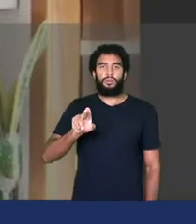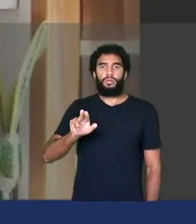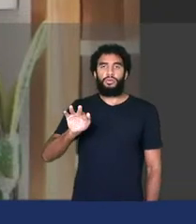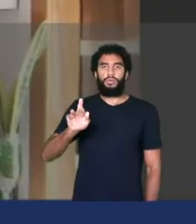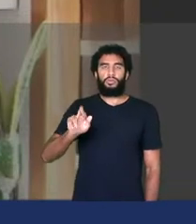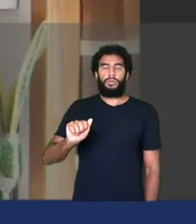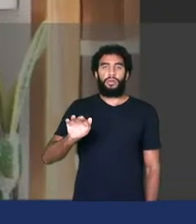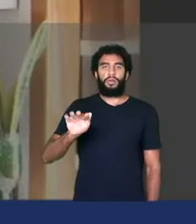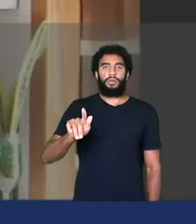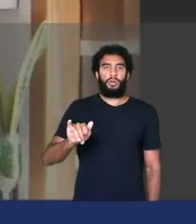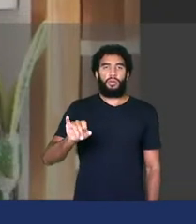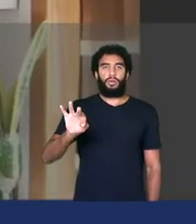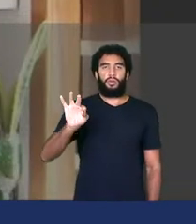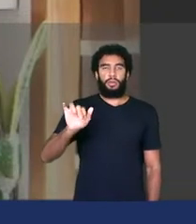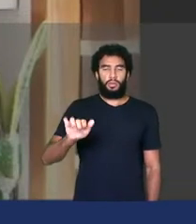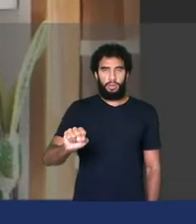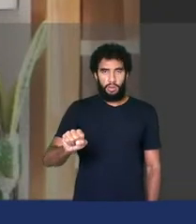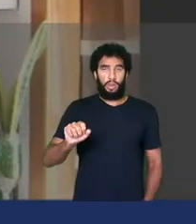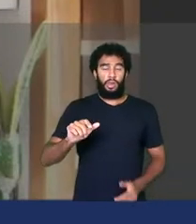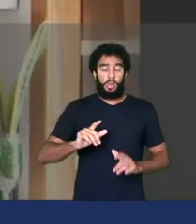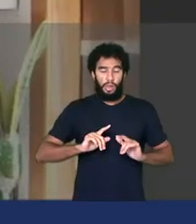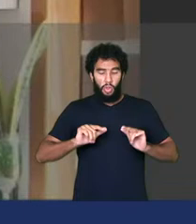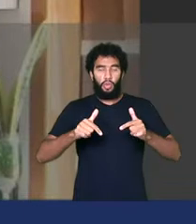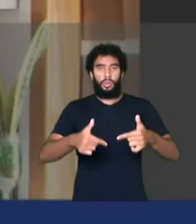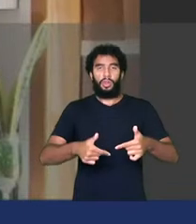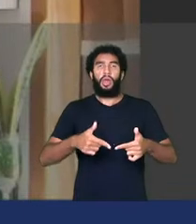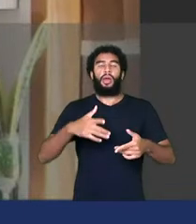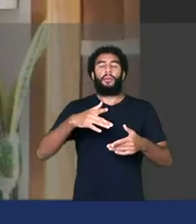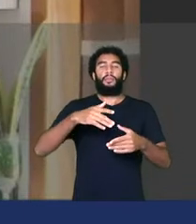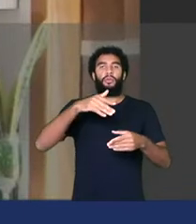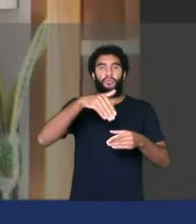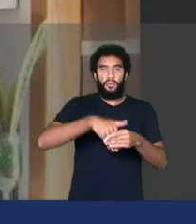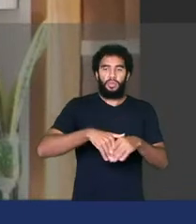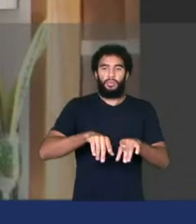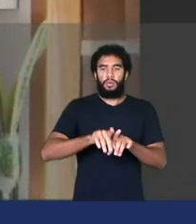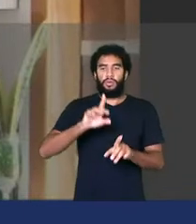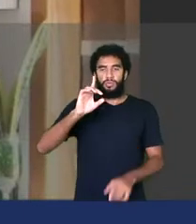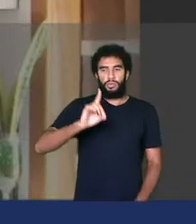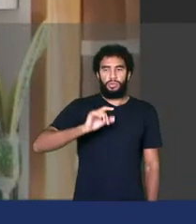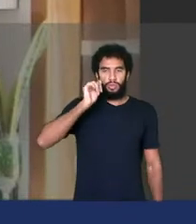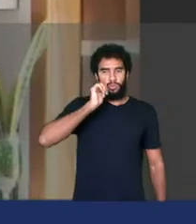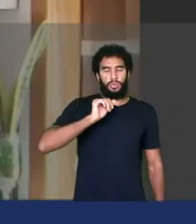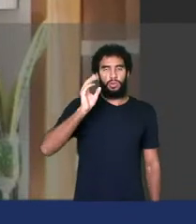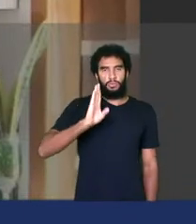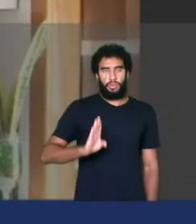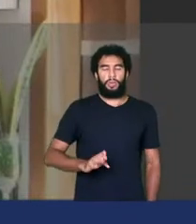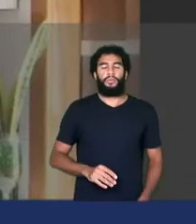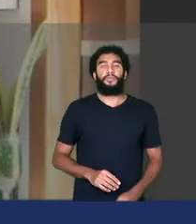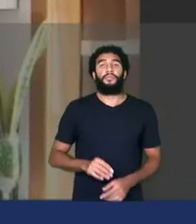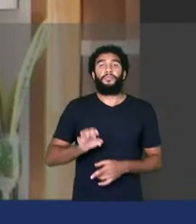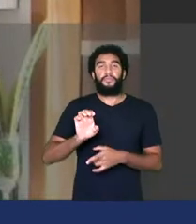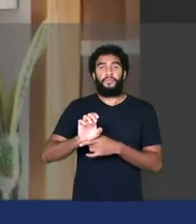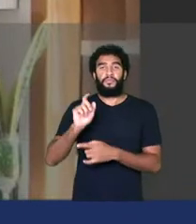NO BRASIL. 90 ANOS NOS SEPARAM DO MOVIMENTO DAS MULHERES QUE LUTAVAM PELO DIREITO E IGUALDADE DO VOTO DAS MULHERES NO BRASIL. O RIO GRANDE DO